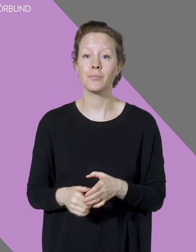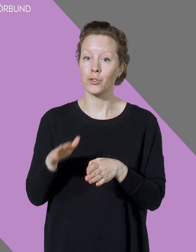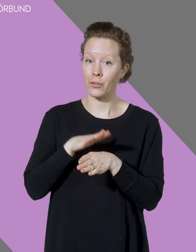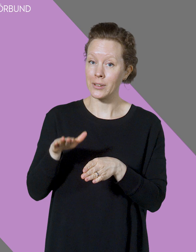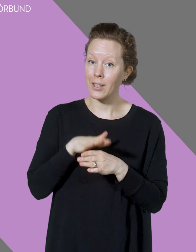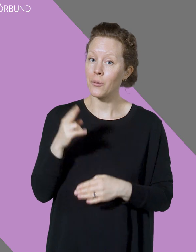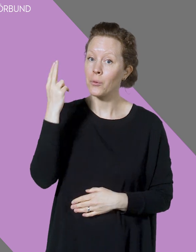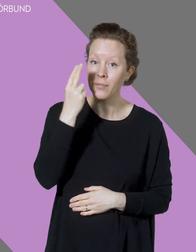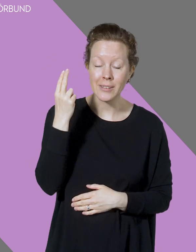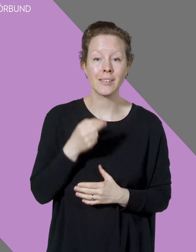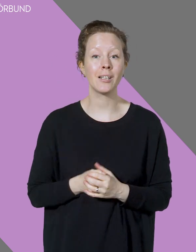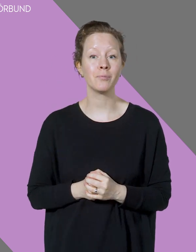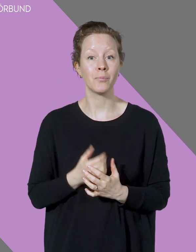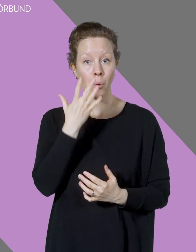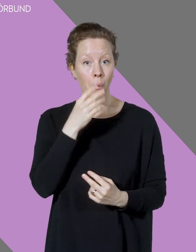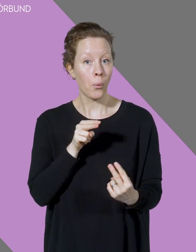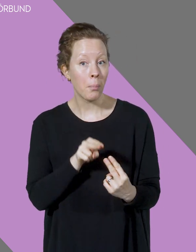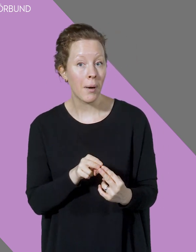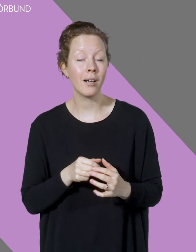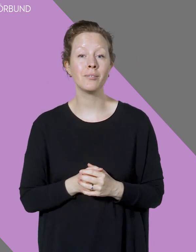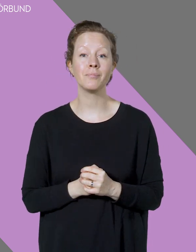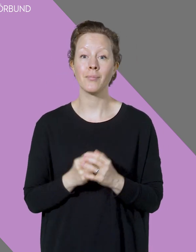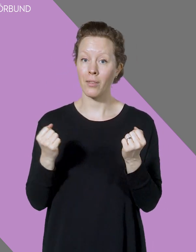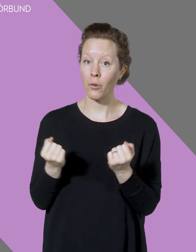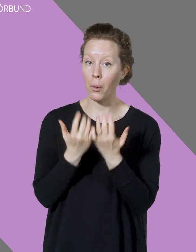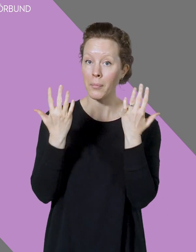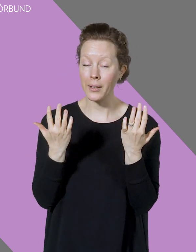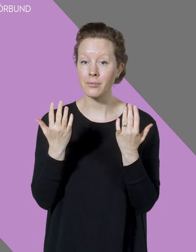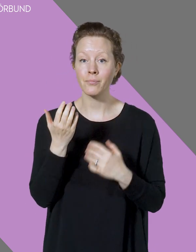Jyväskylä universitet, Humak, Döva och hörselskadade barns stödförening, -